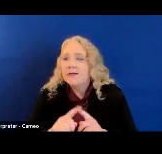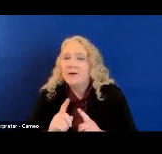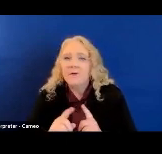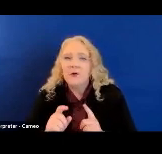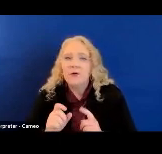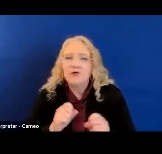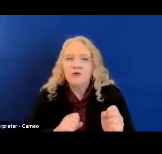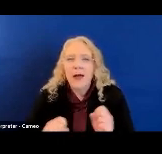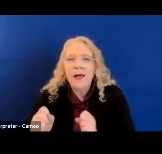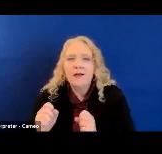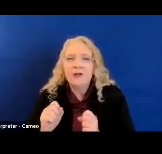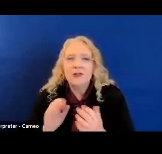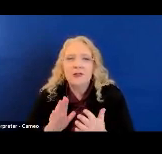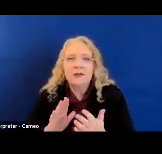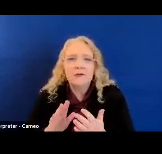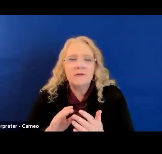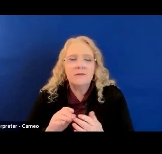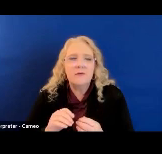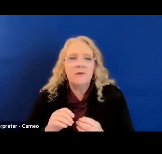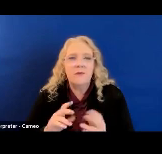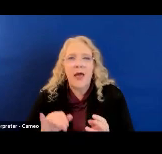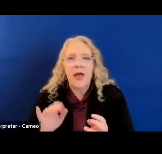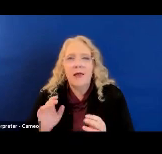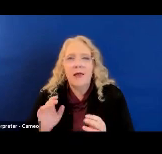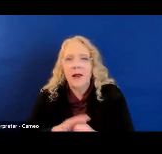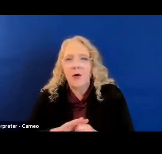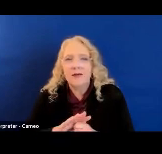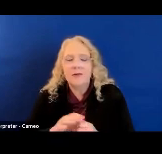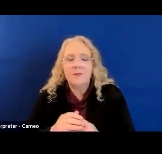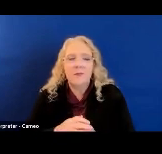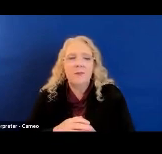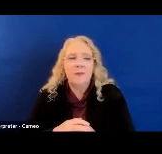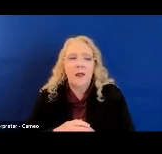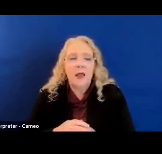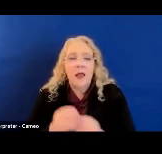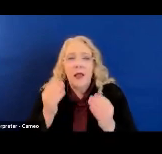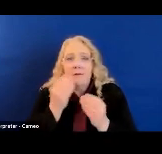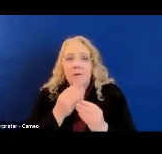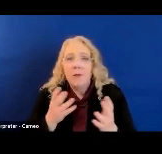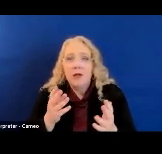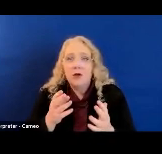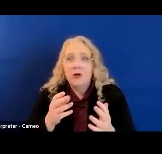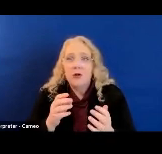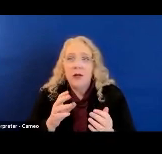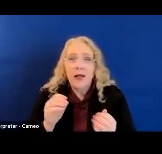considerar para abordar esas áreas la información y los enfoques que presentarán provienen de Seeds of Partnership